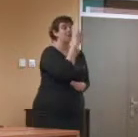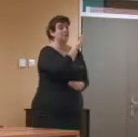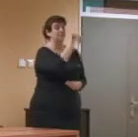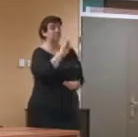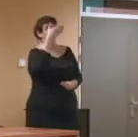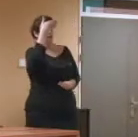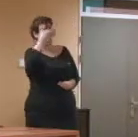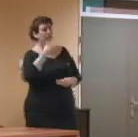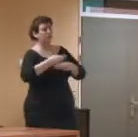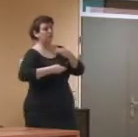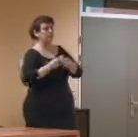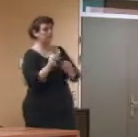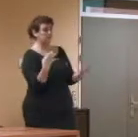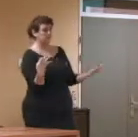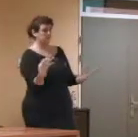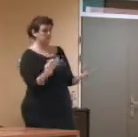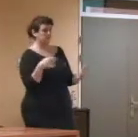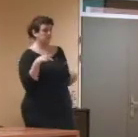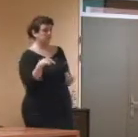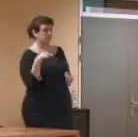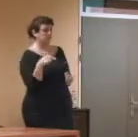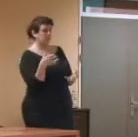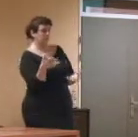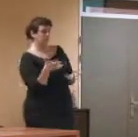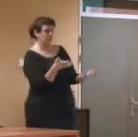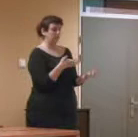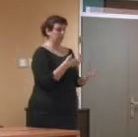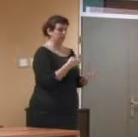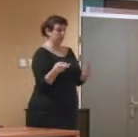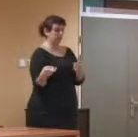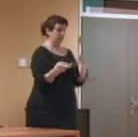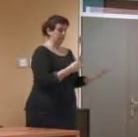para ser él quien ganara, el candidato en el año 95,